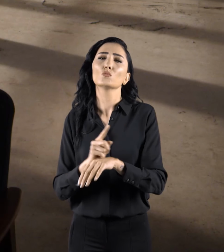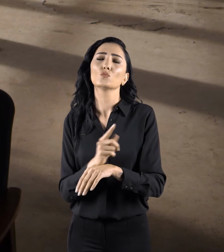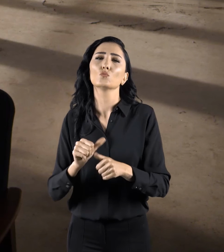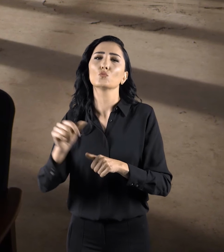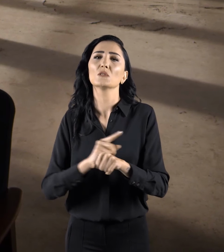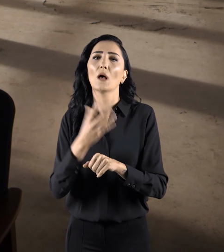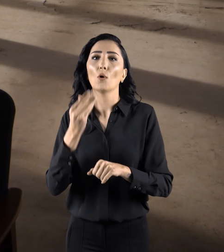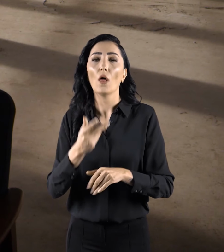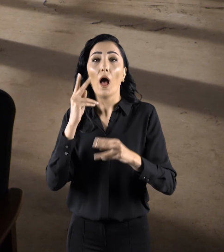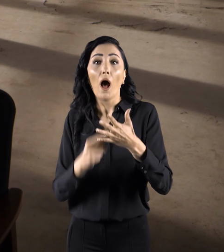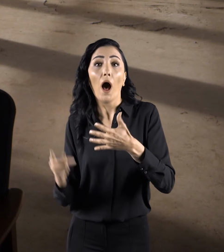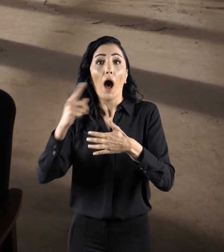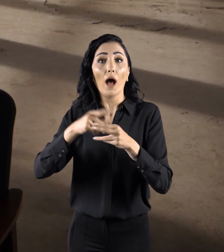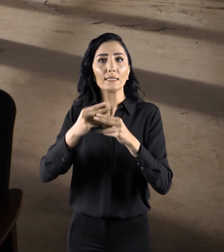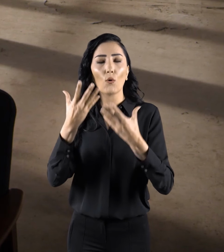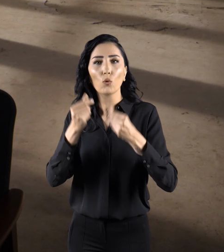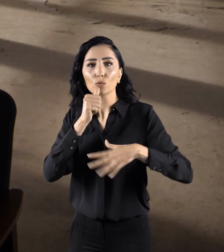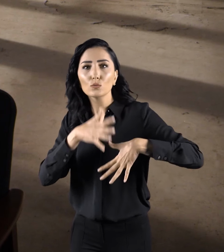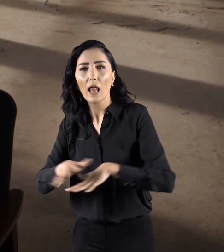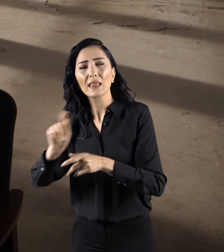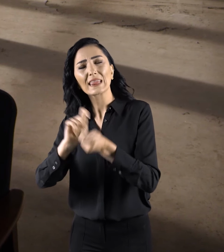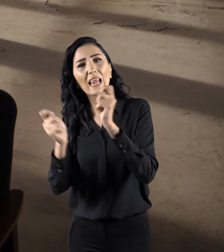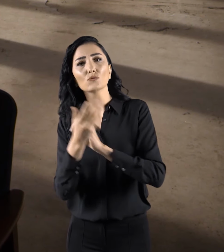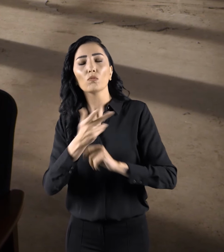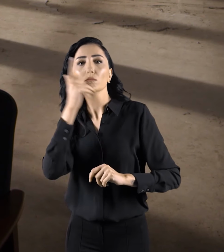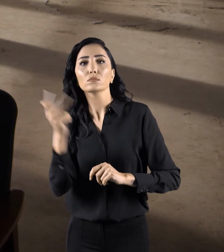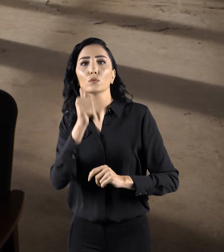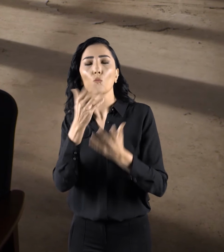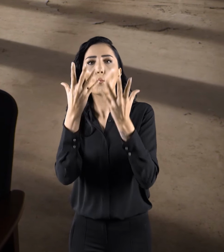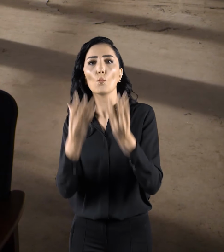Ani gelişen seller ise bu sellerin tam tersi olarak daha hızlı çekilirler.